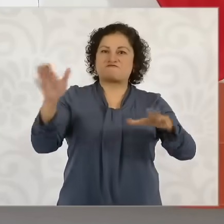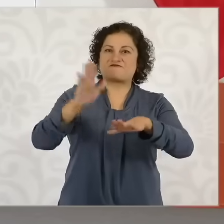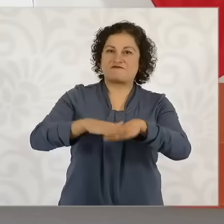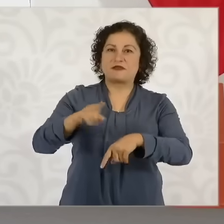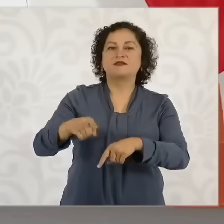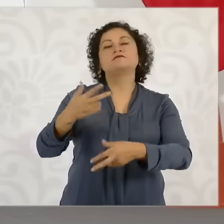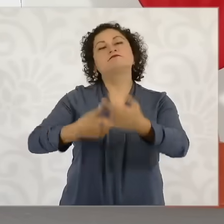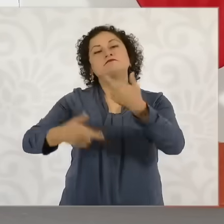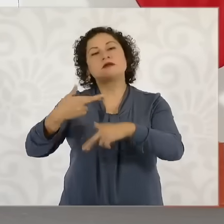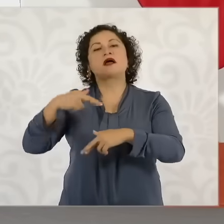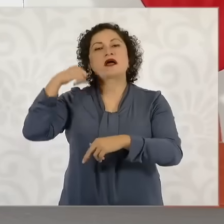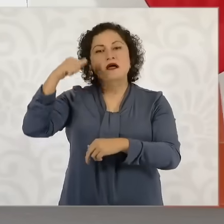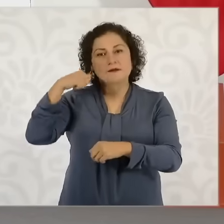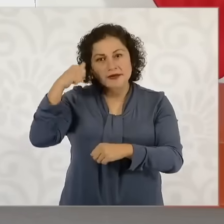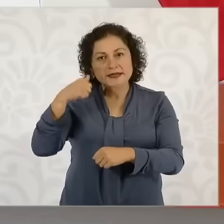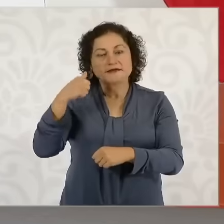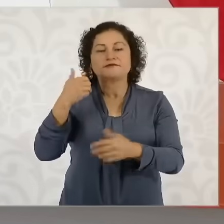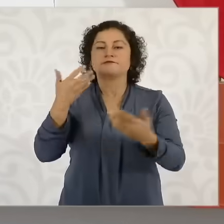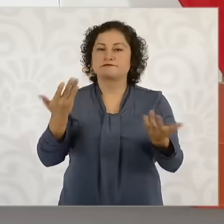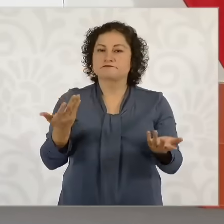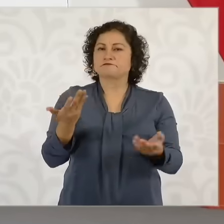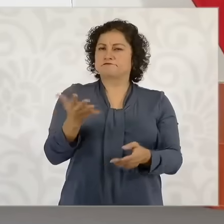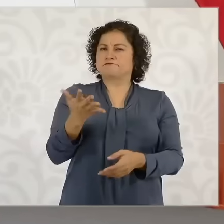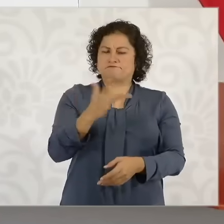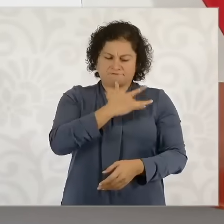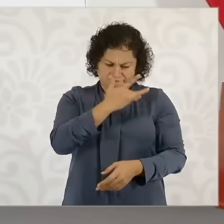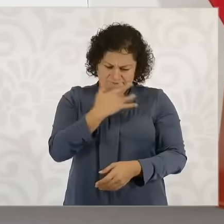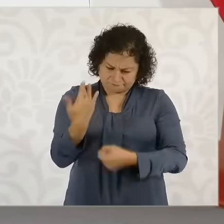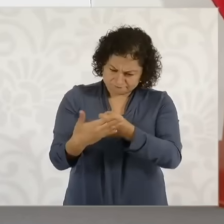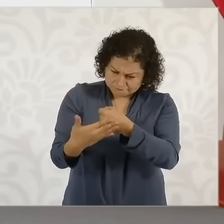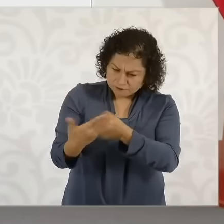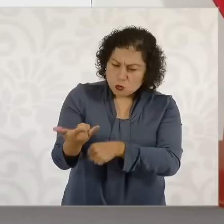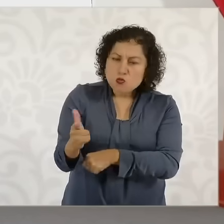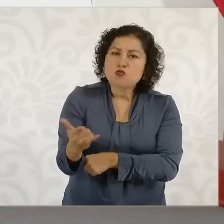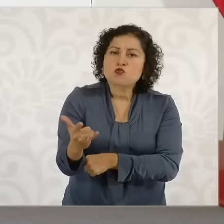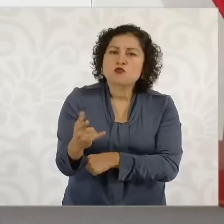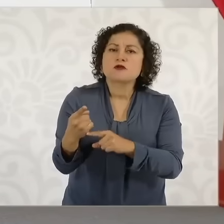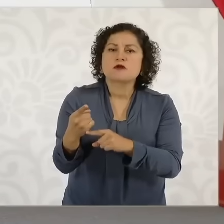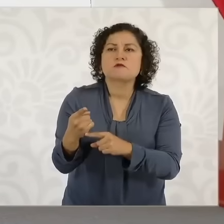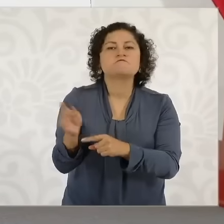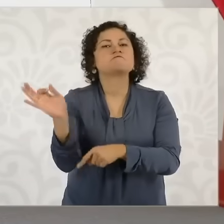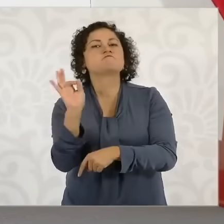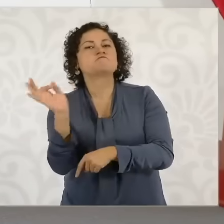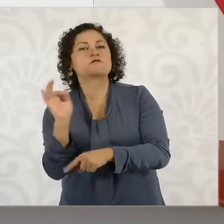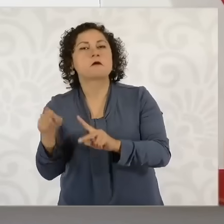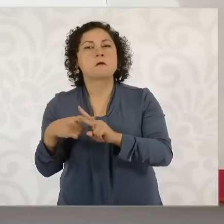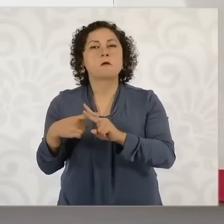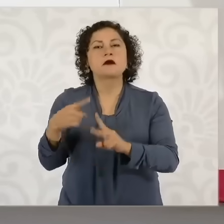y agosto estimamos que en el mes de julio podamos tener 125,000 pasajeros transportados.